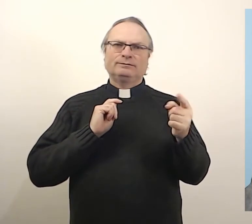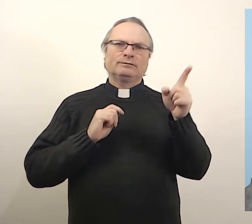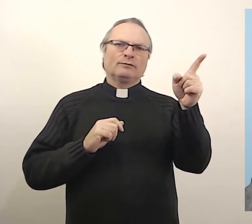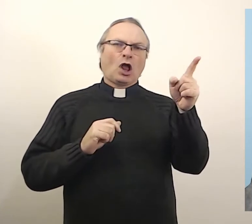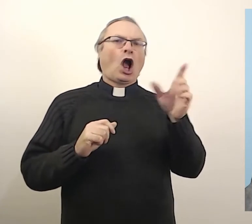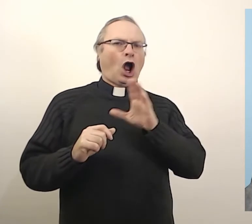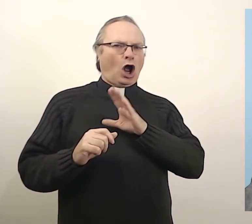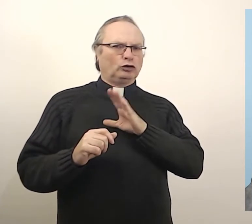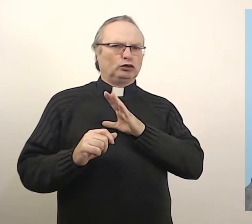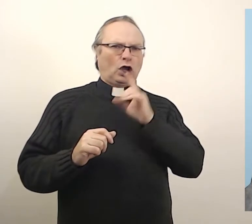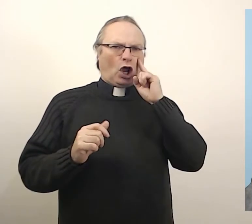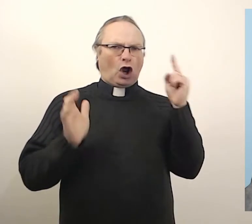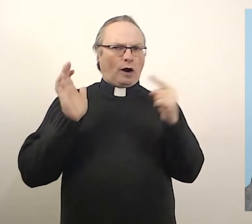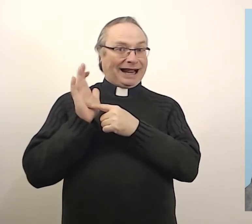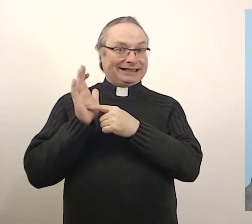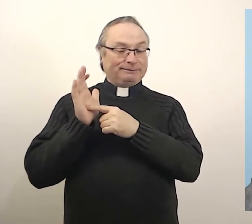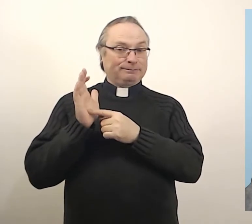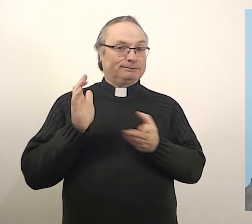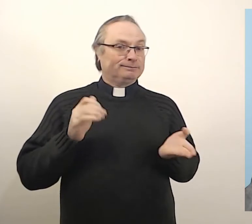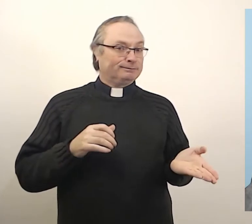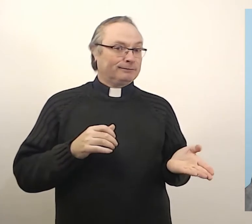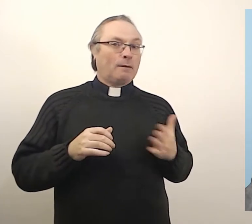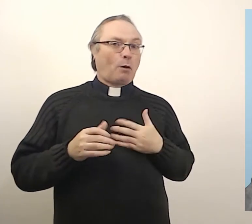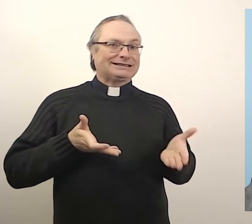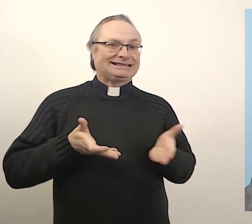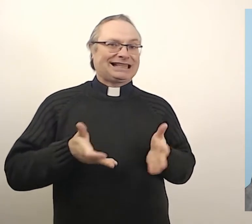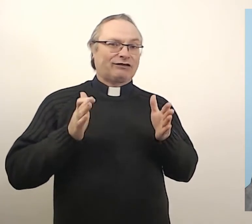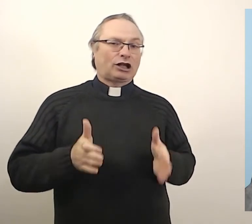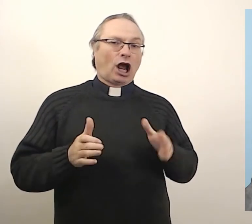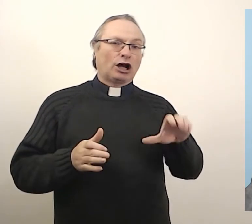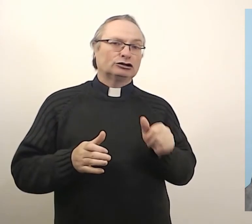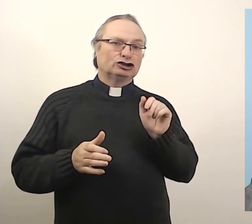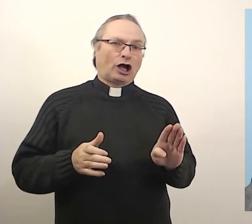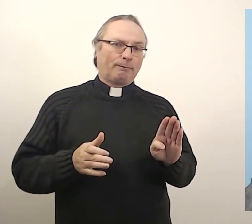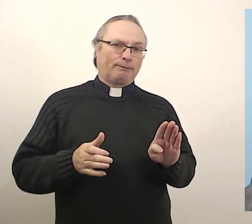«As-tu remarqué mon serviteur Job?